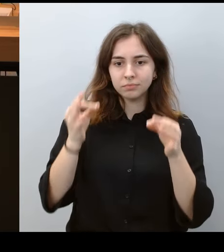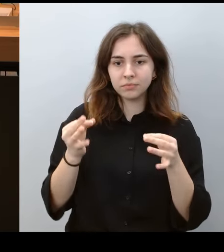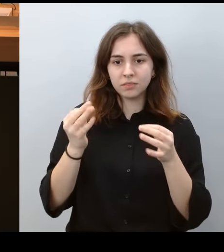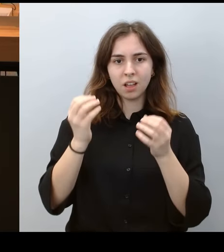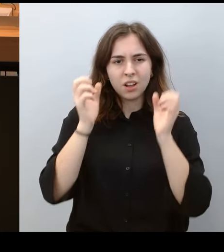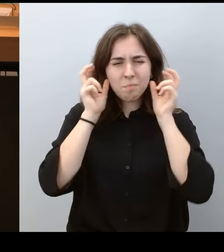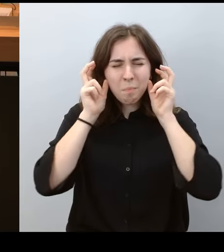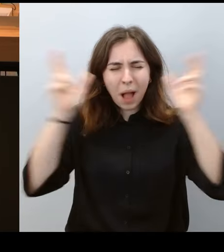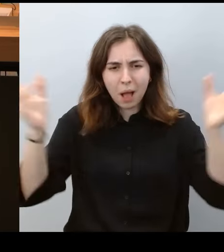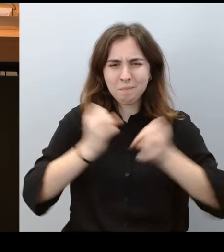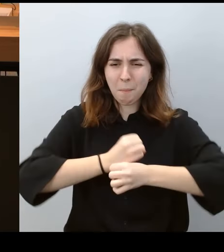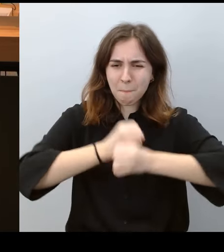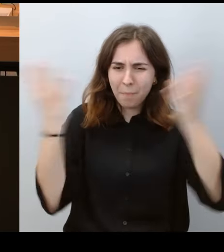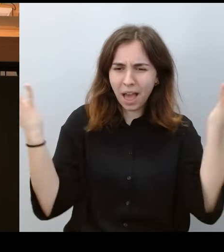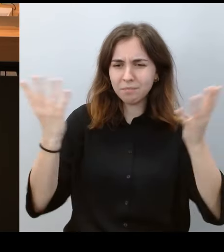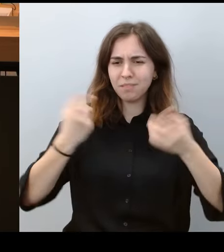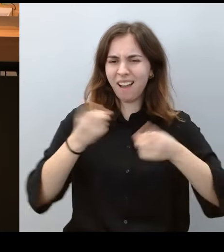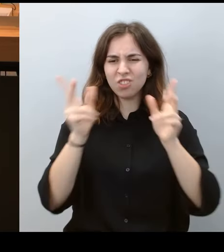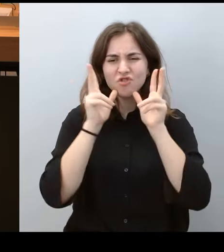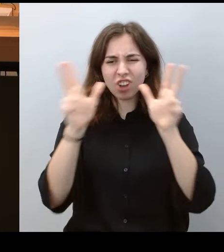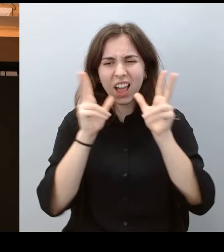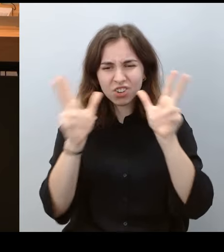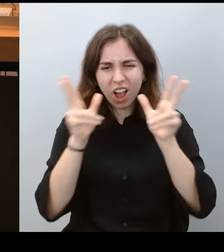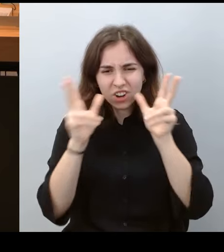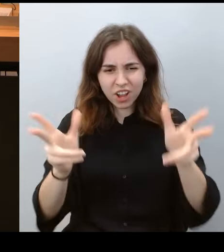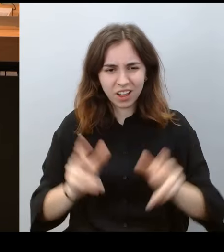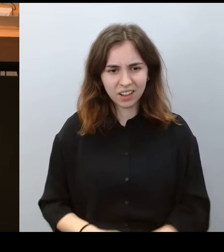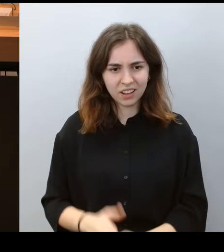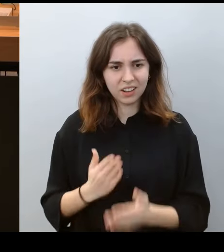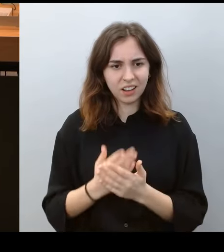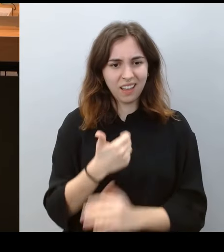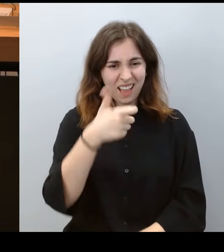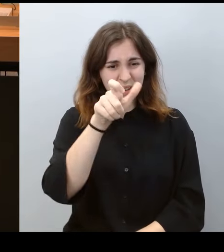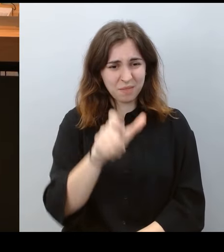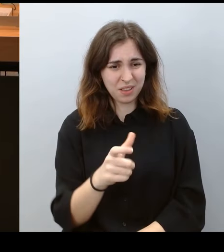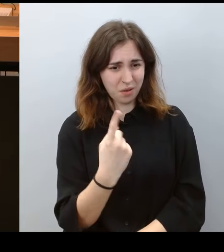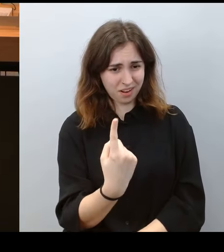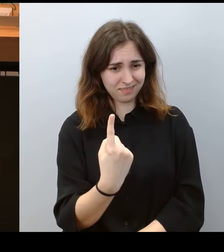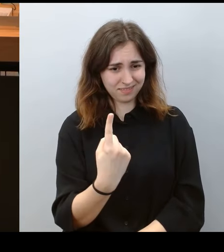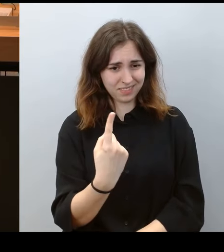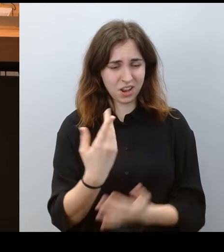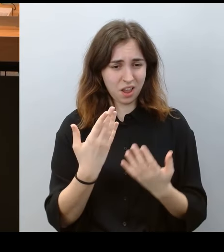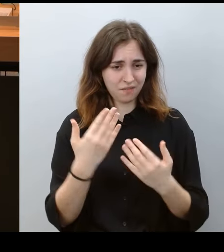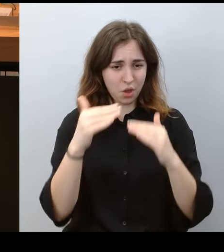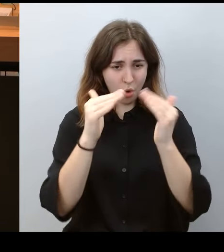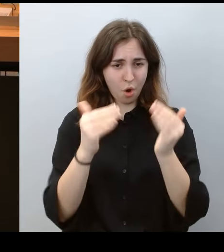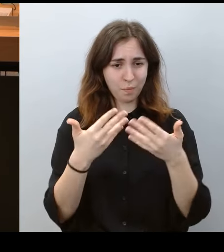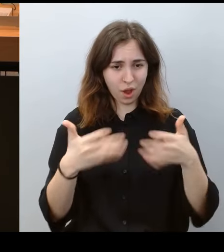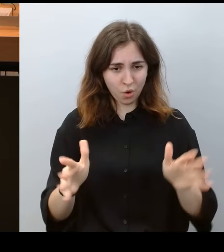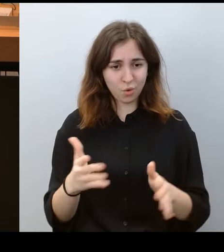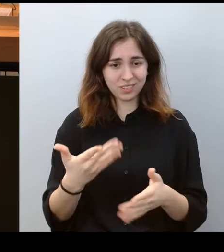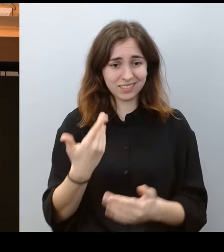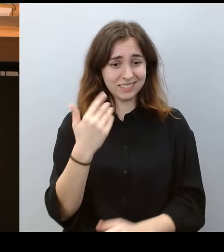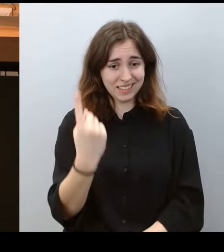Ein obdachloser Mann, der im Rollstuhl sitzt, ist mit dem Rollstuhl in die Gleise gefallen und die U Bahn Anzeige sagte,